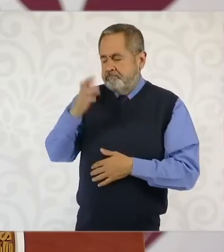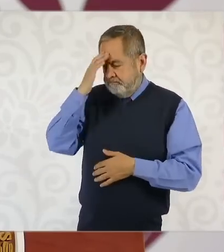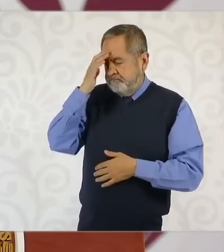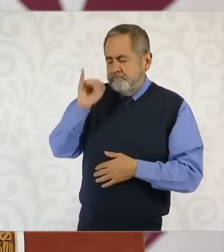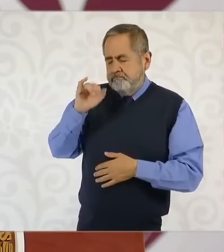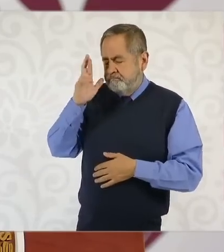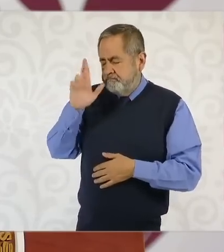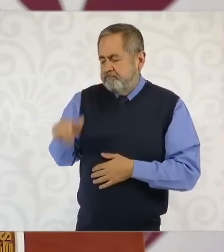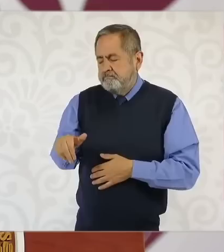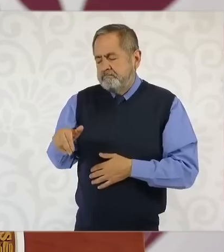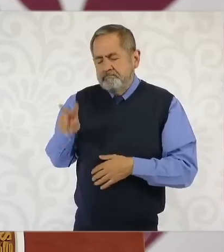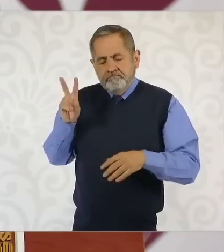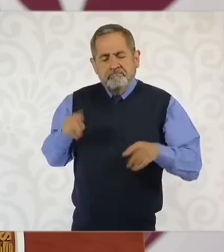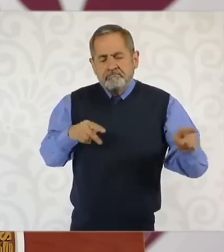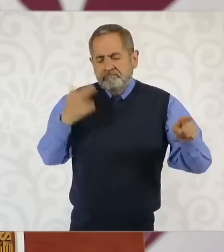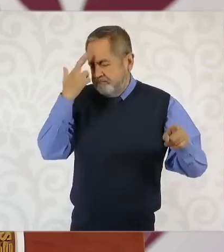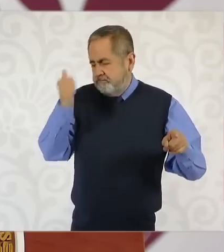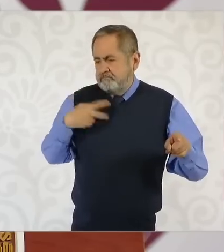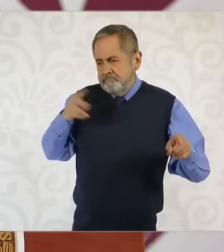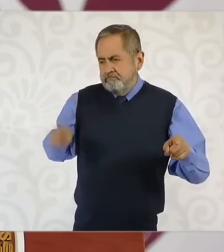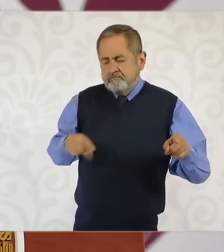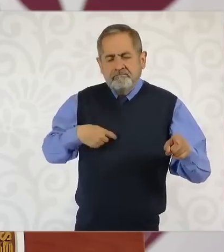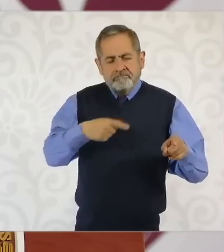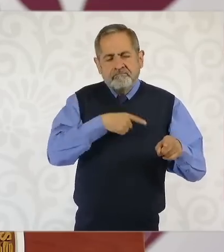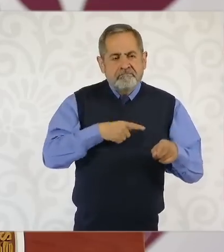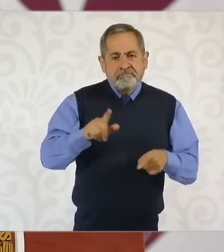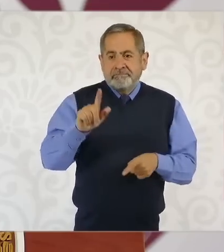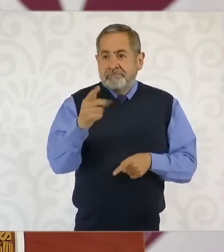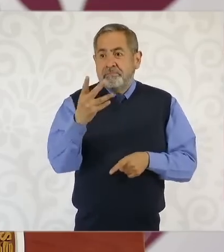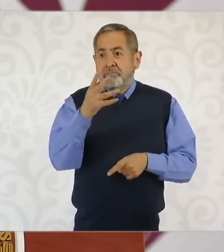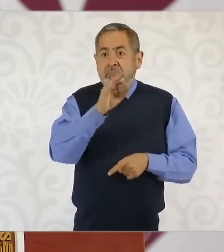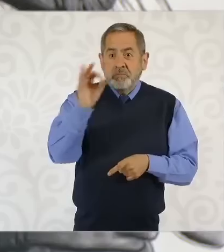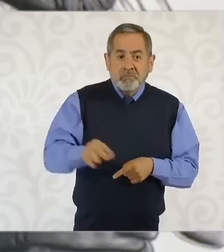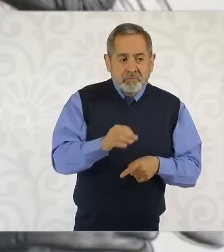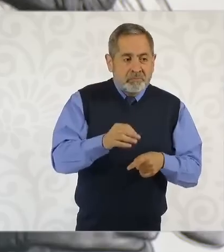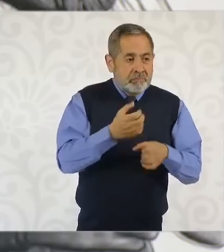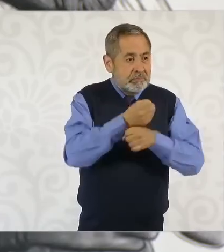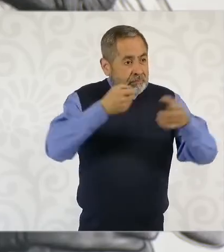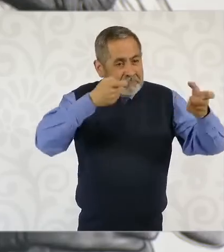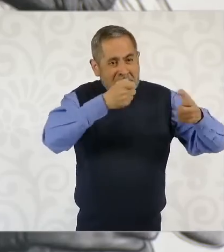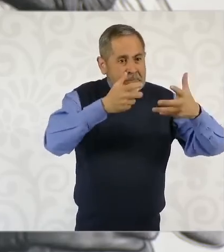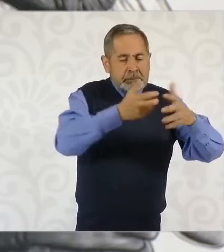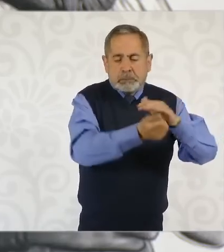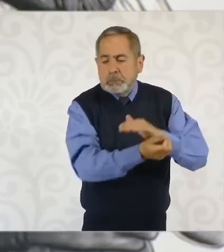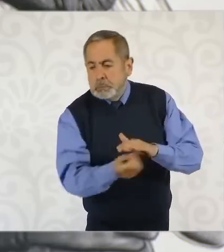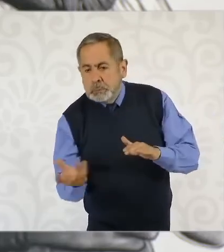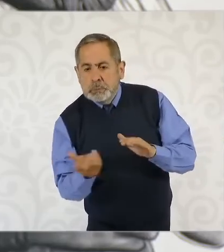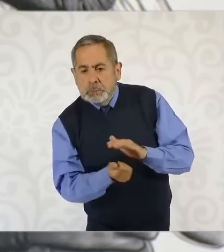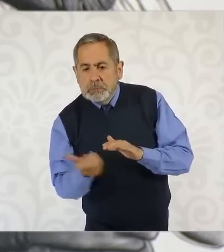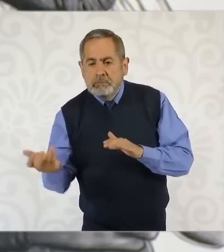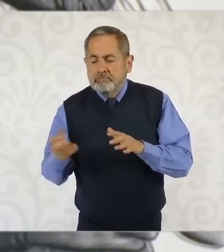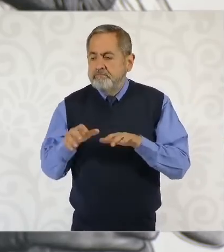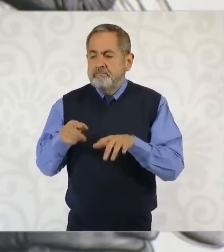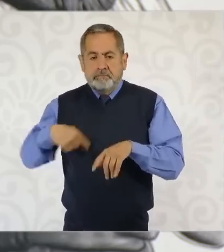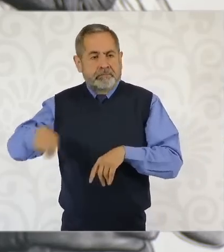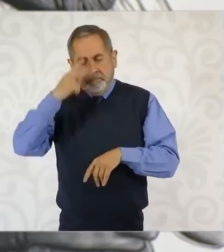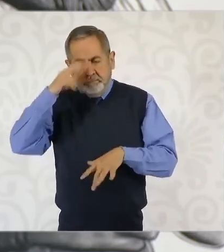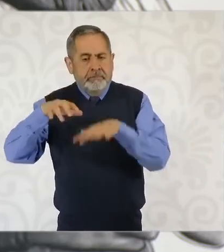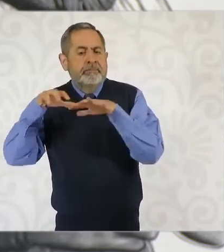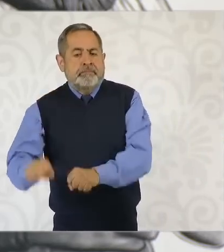de Estados Unidos a México 74 por de las armas de alto poder incautadas en México provienen